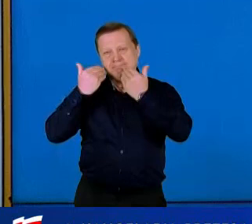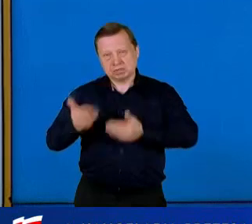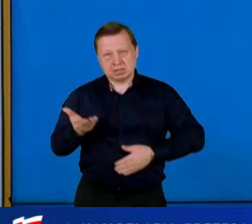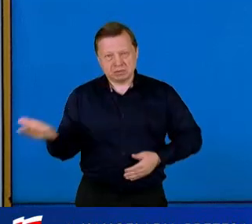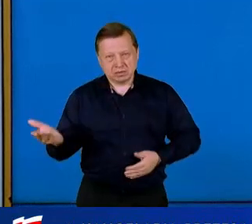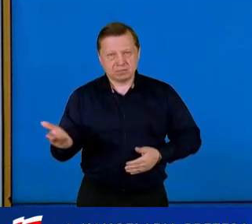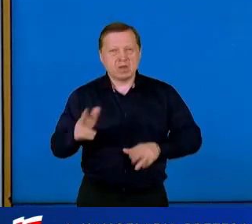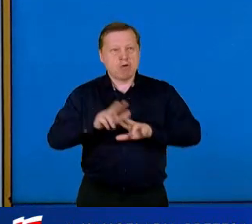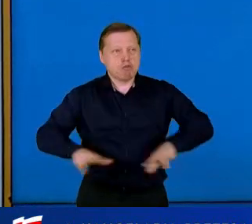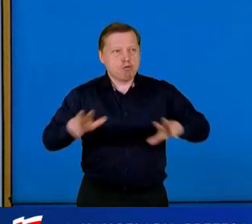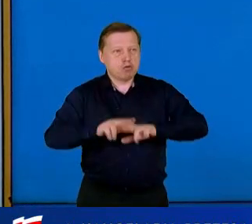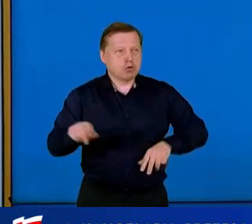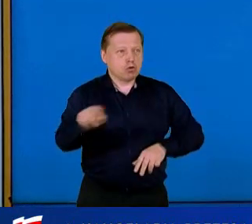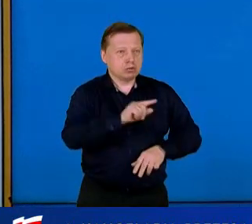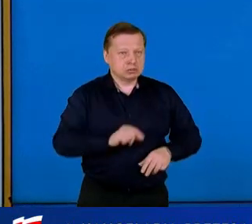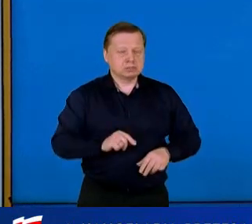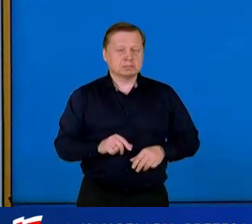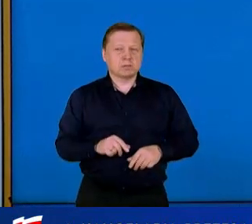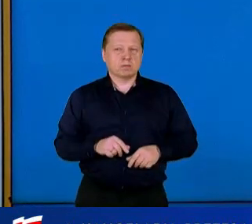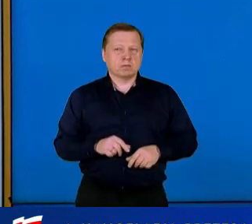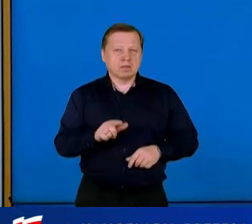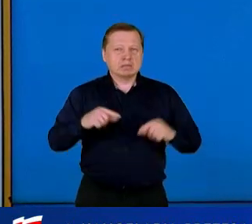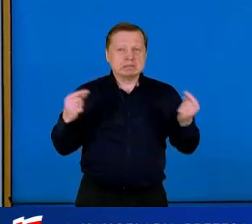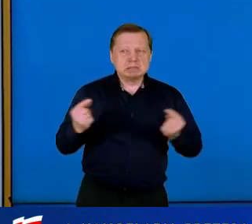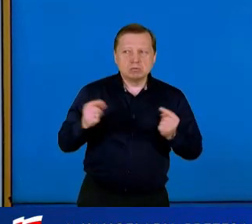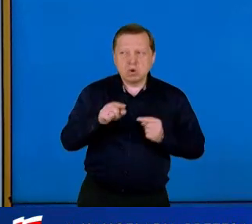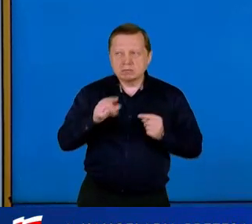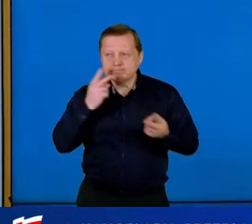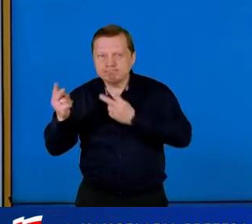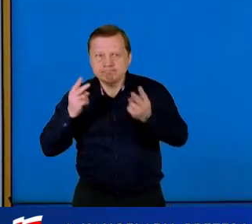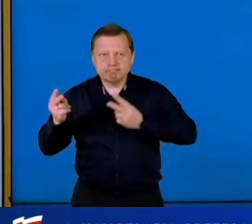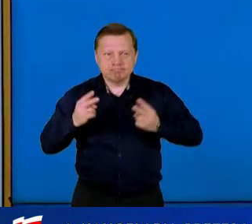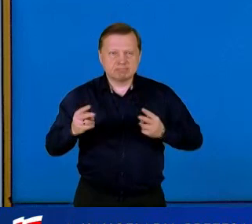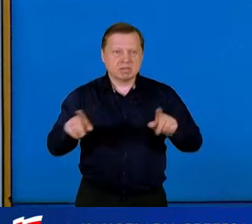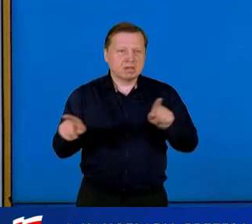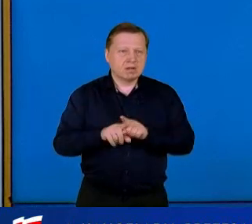które z troską pochylają się nad każdą sytuacją, także dotyczącą tych stanów rzeczywistych,